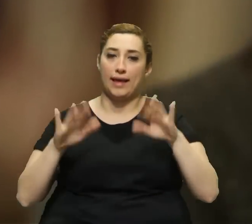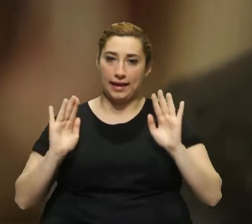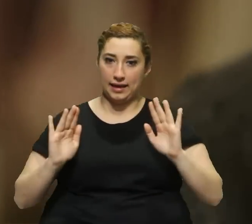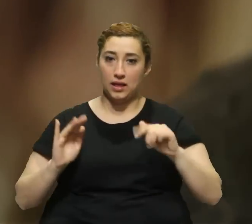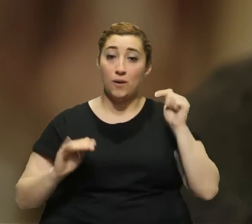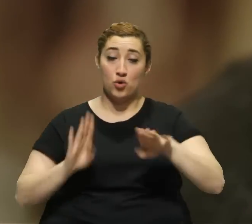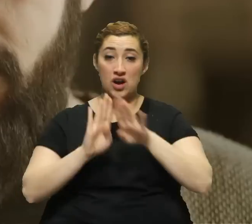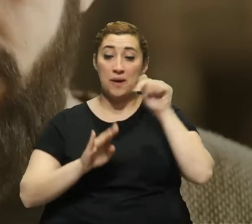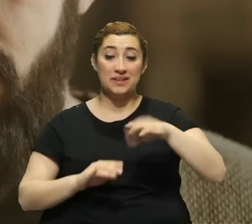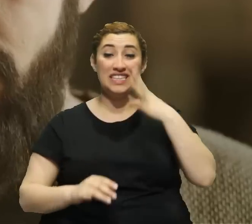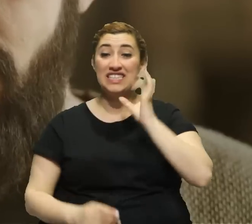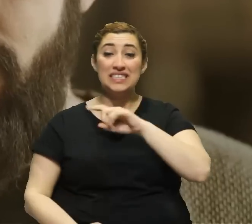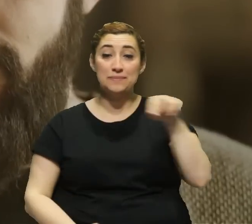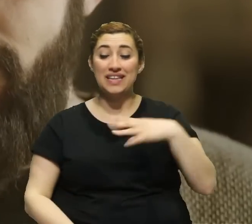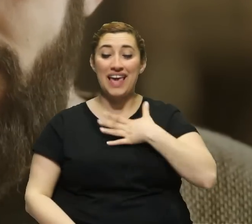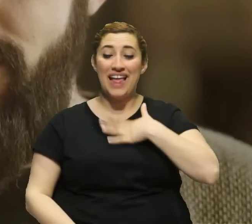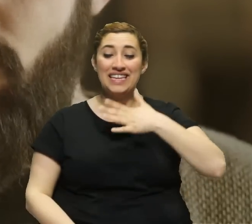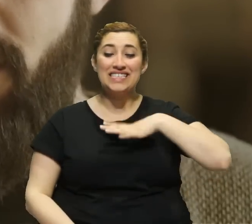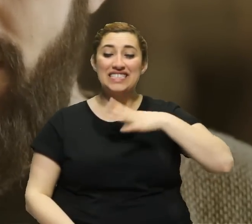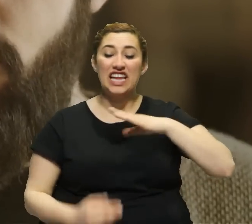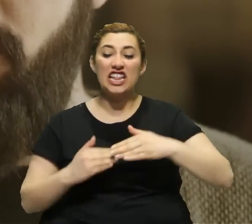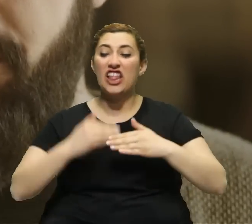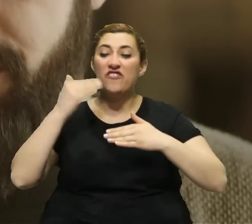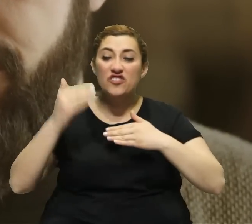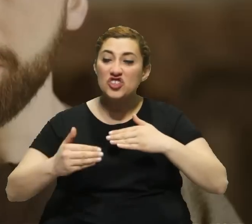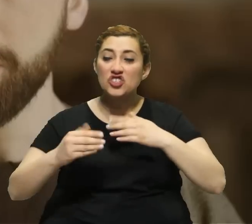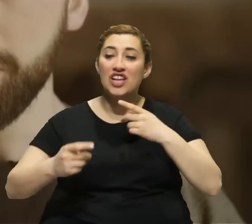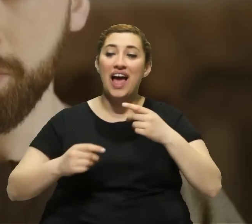Bu kapıda kimse iradesinin tersine muamele görmemiştir.